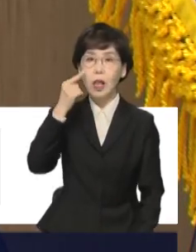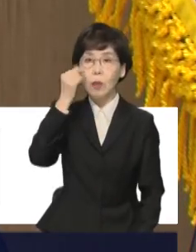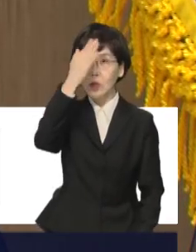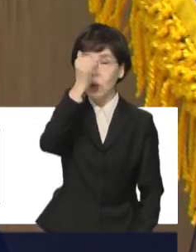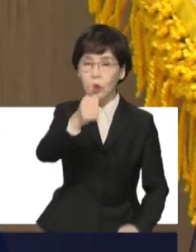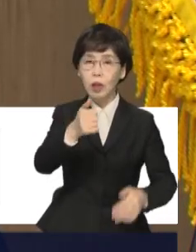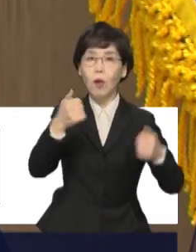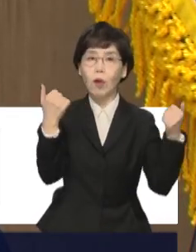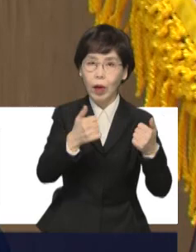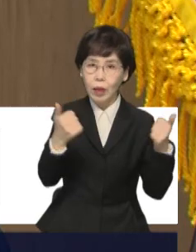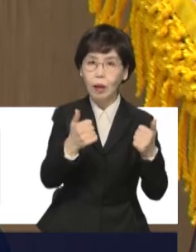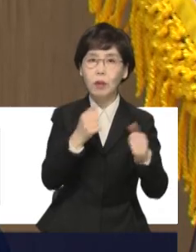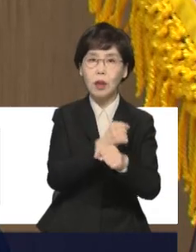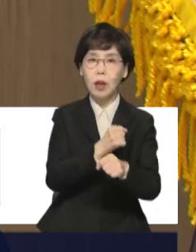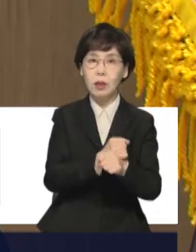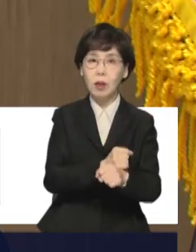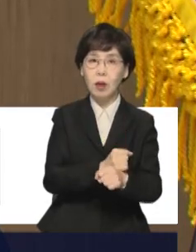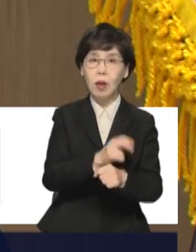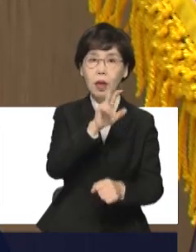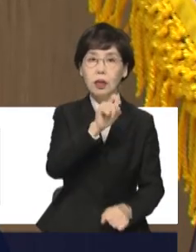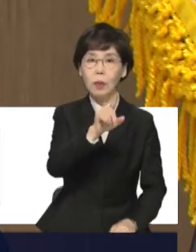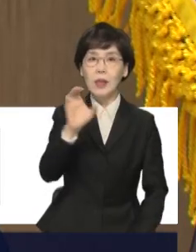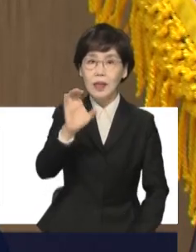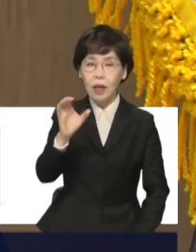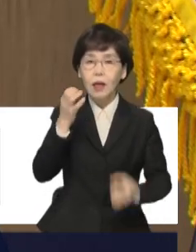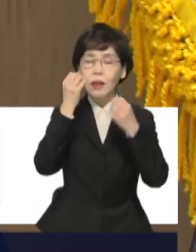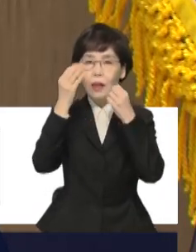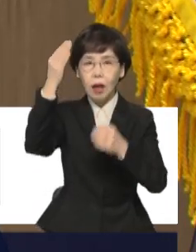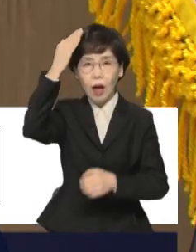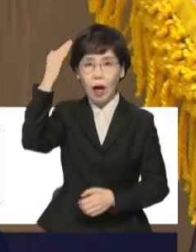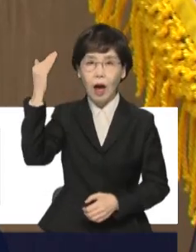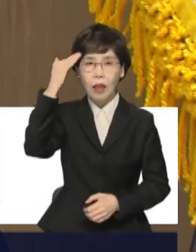정상회담을 통해 21세기 새로운 한일 파트너십을 선언했습니다.